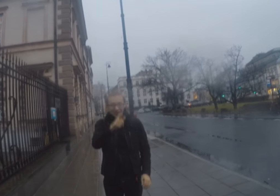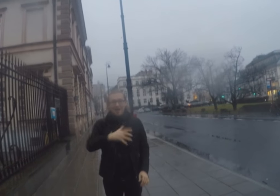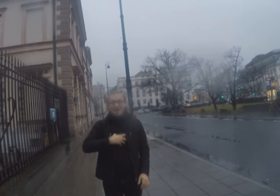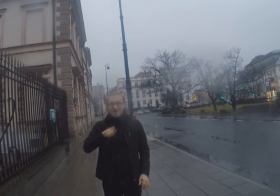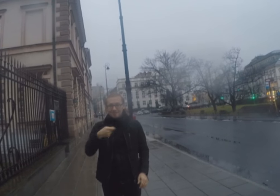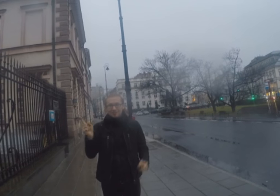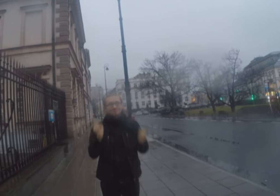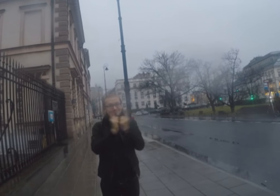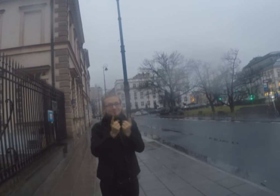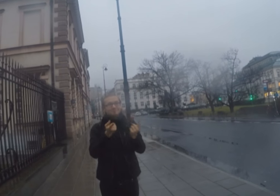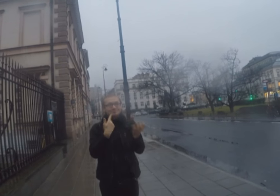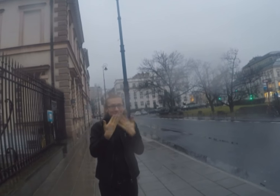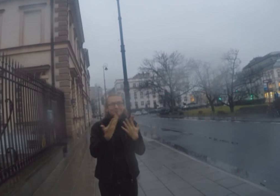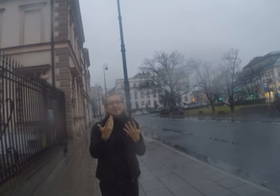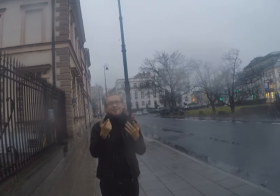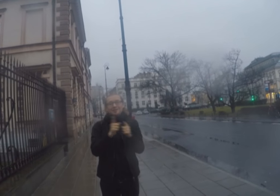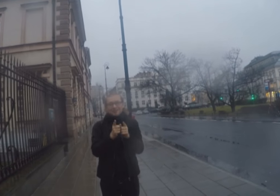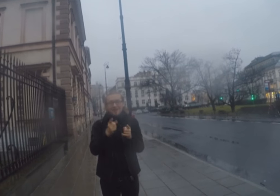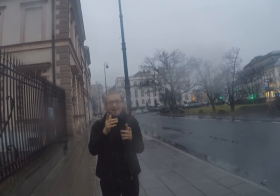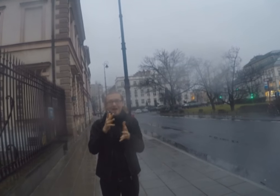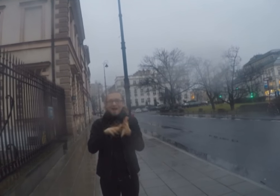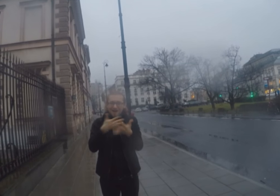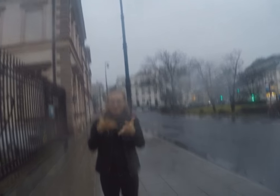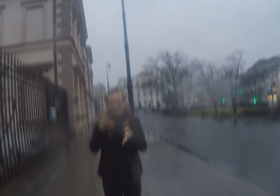Dort traf er den Pionier Appe L' Eppe. Dieser gab ihm die Theorie des Gebärdensprachunterrichts.